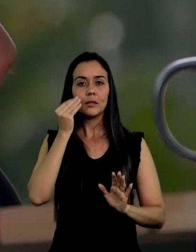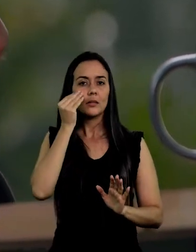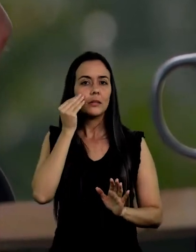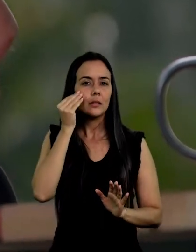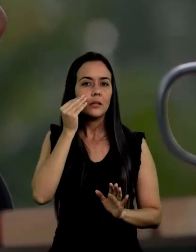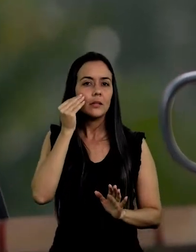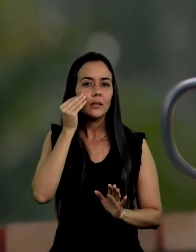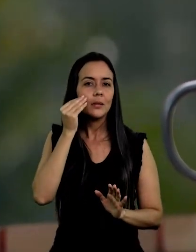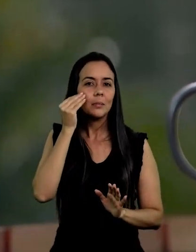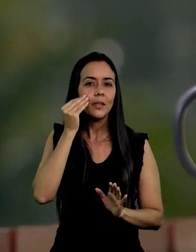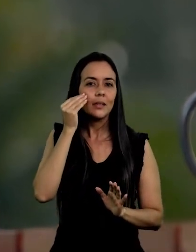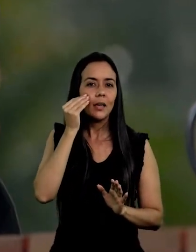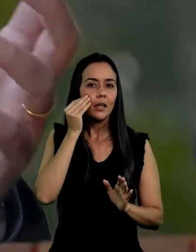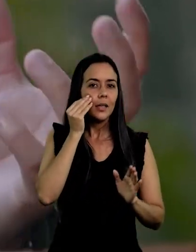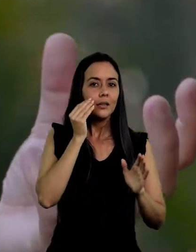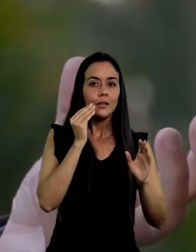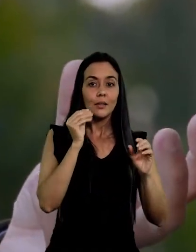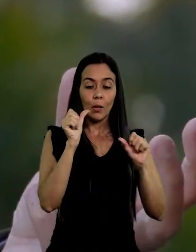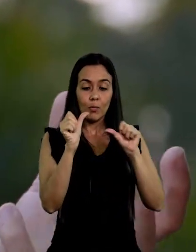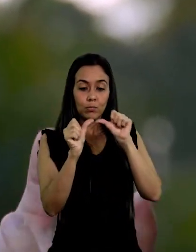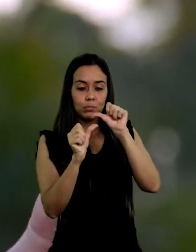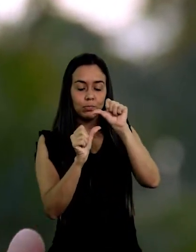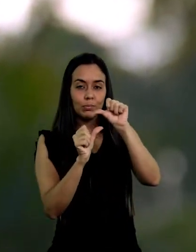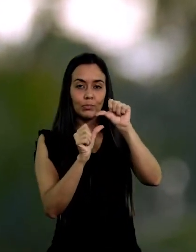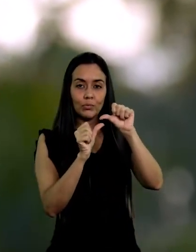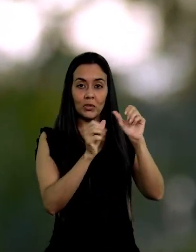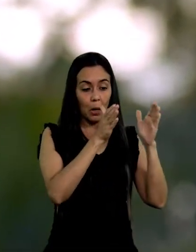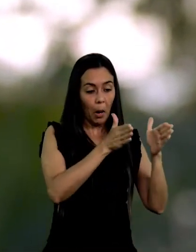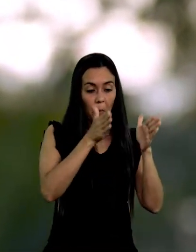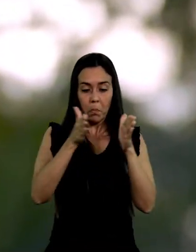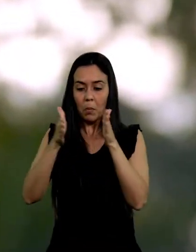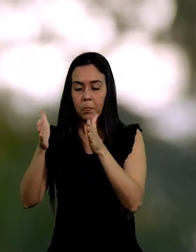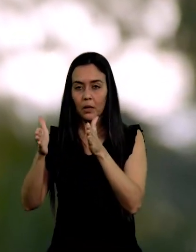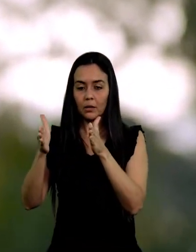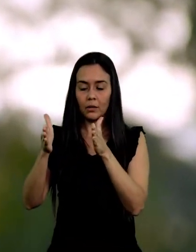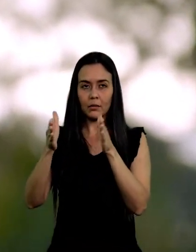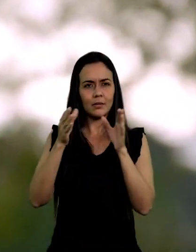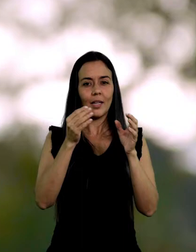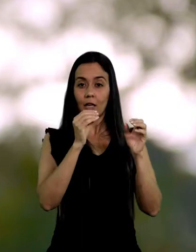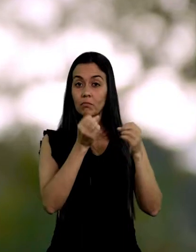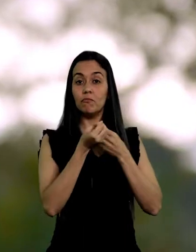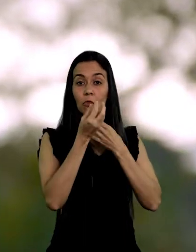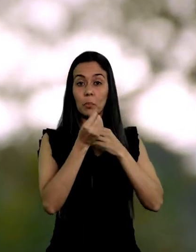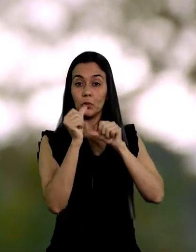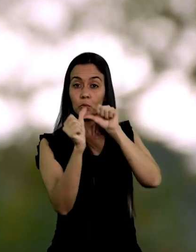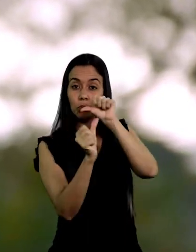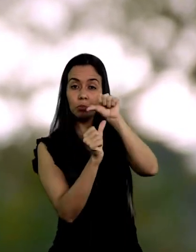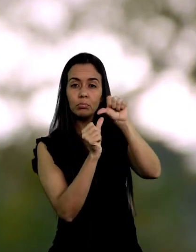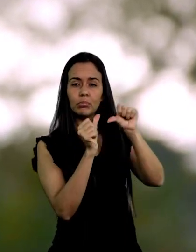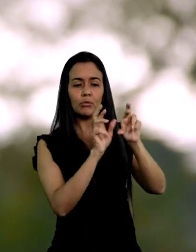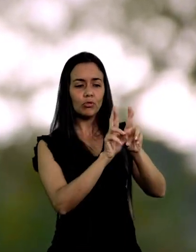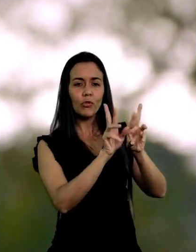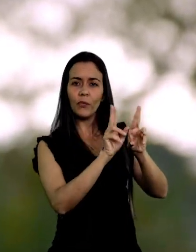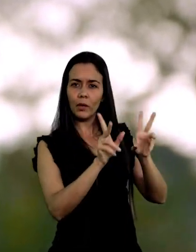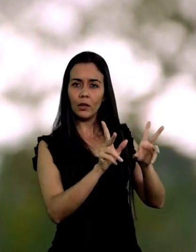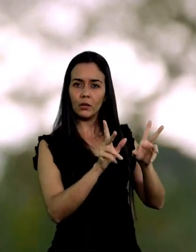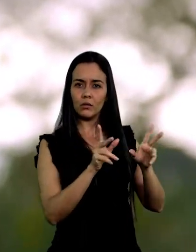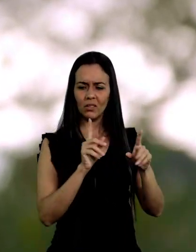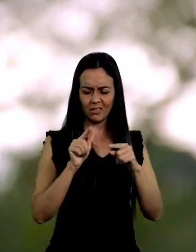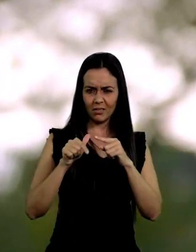experiência totalmente anacrônica. O que tinha de atual? Era notícia e as notícias eram as piores.